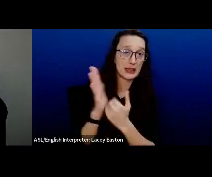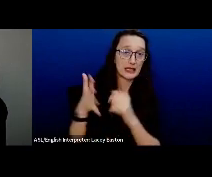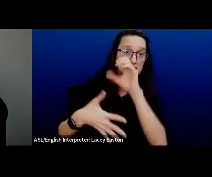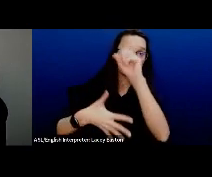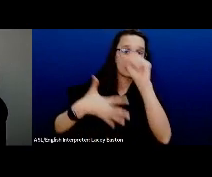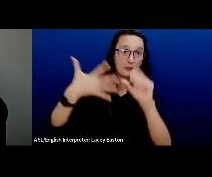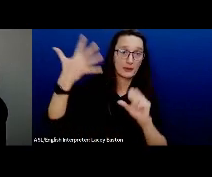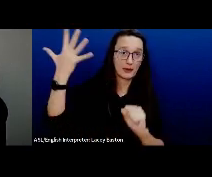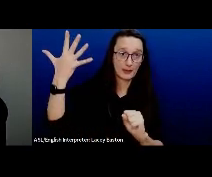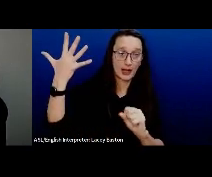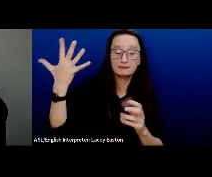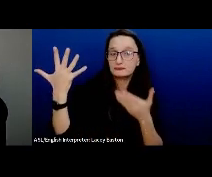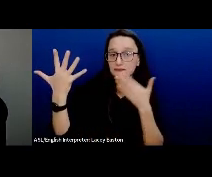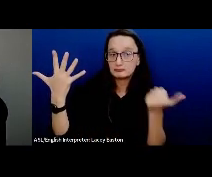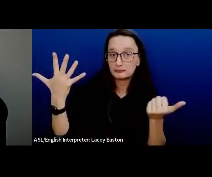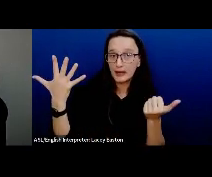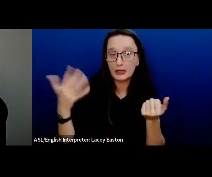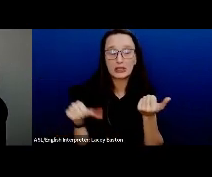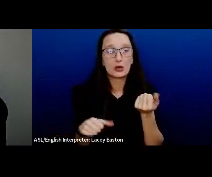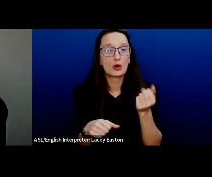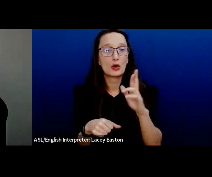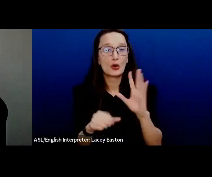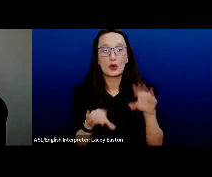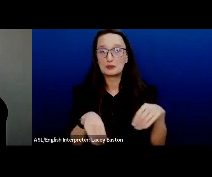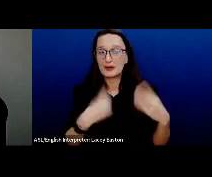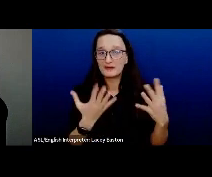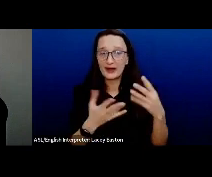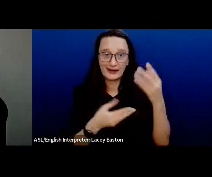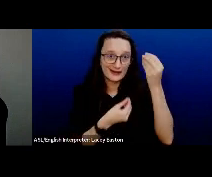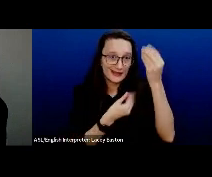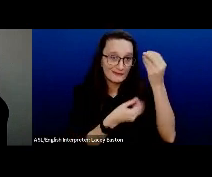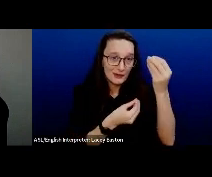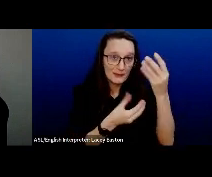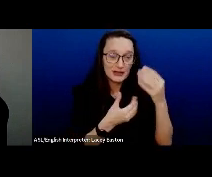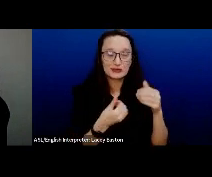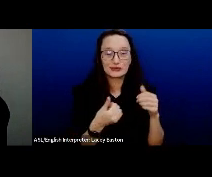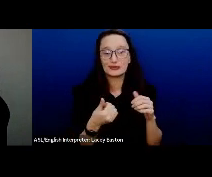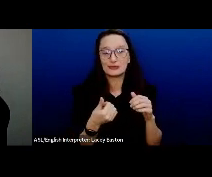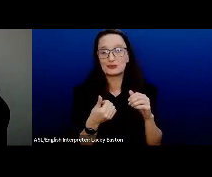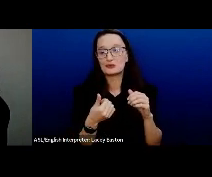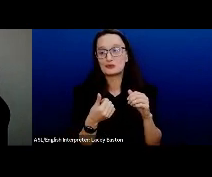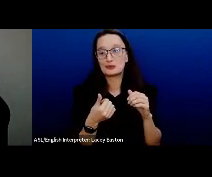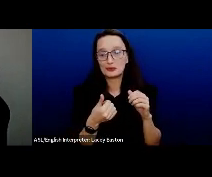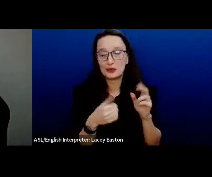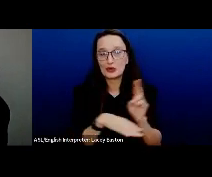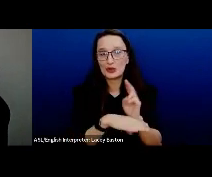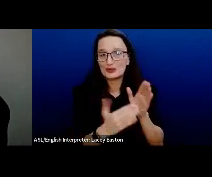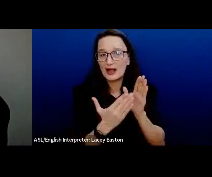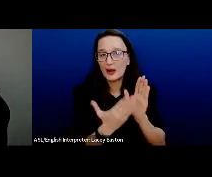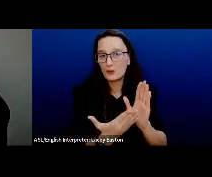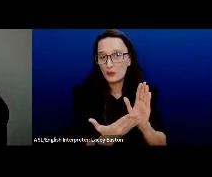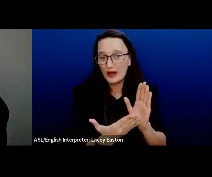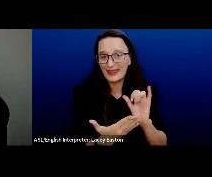de una manera que esa o esa información de una manera que explique, supongo que simplemente verificar la comprensión